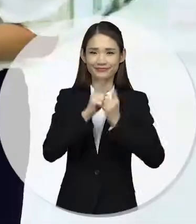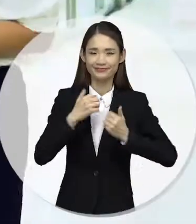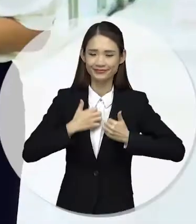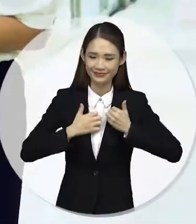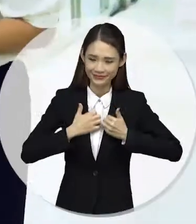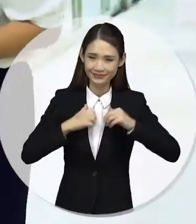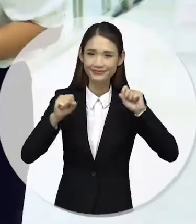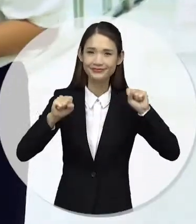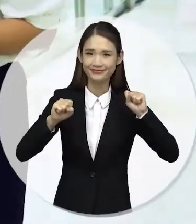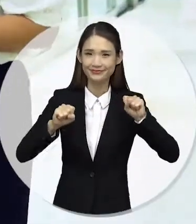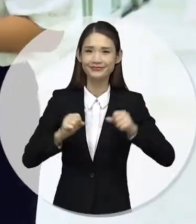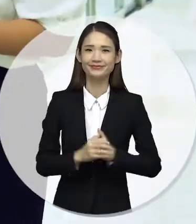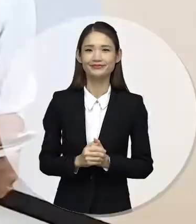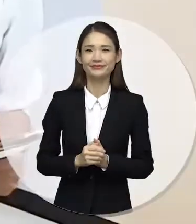김소희 : 안녕하세요? / 김한솔 : 안녕하세요?